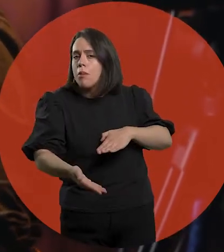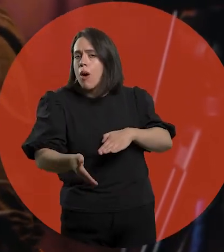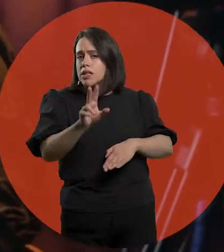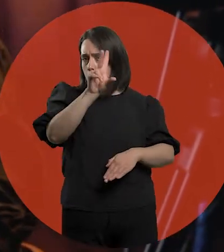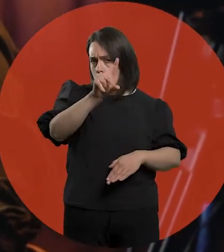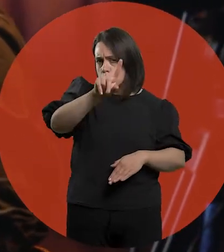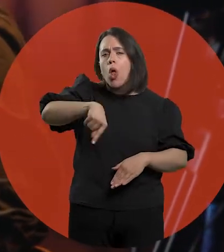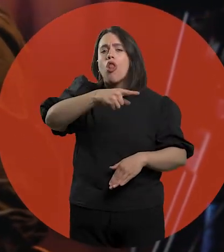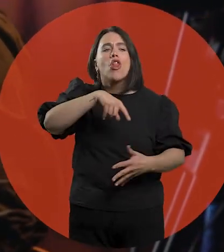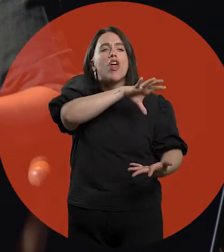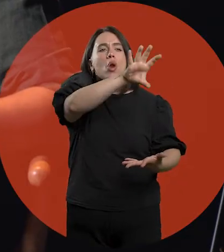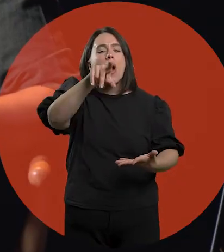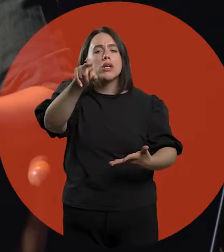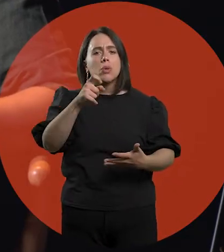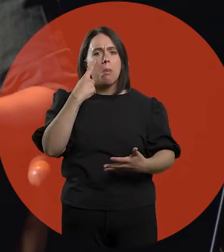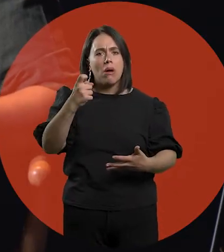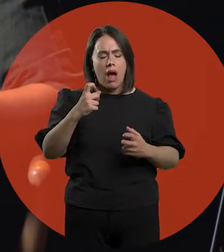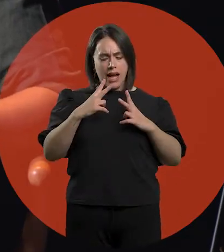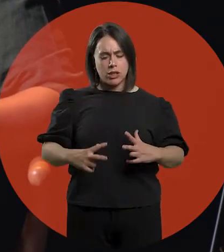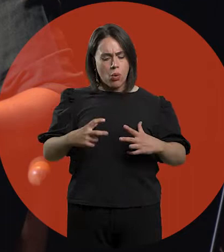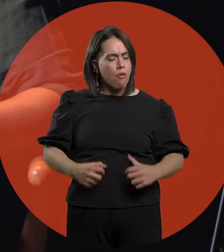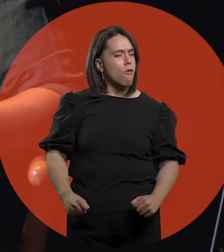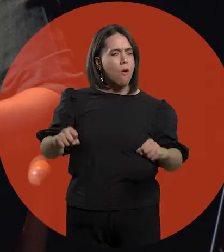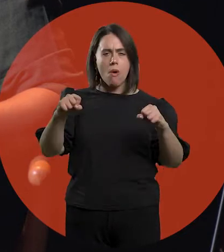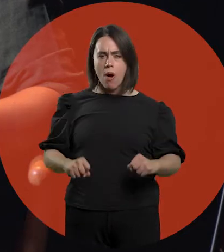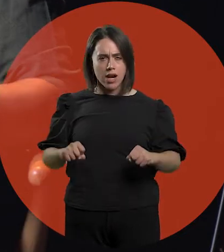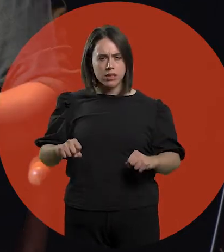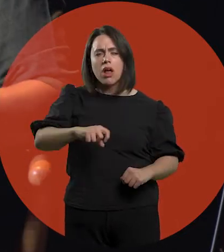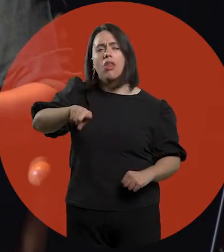¿En dónde es que vos notás que está más marcado ese desarrollo?